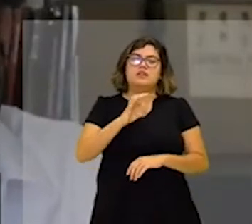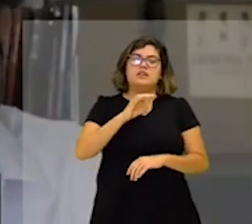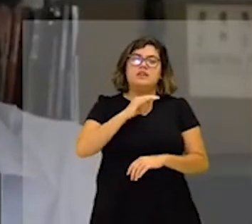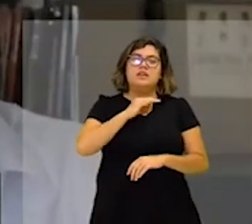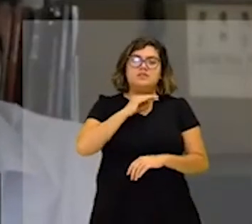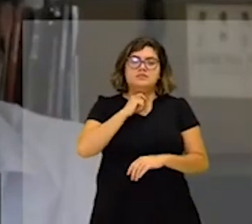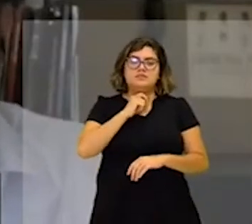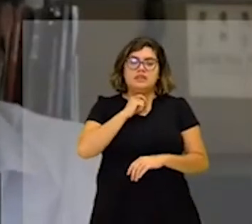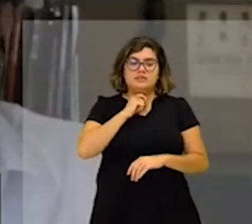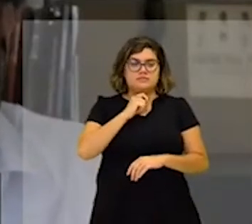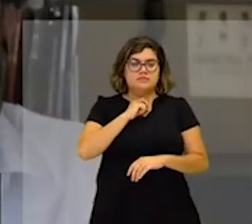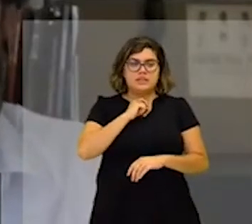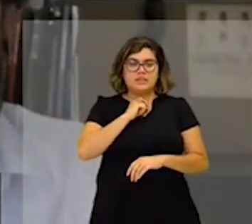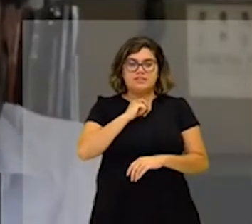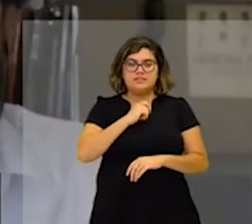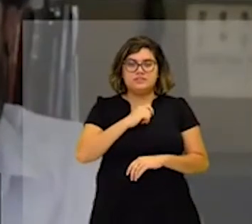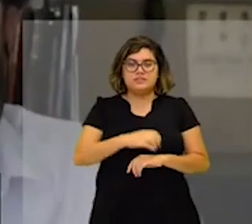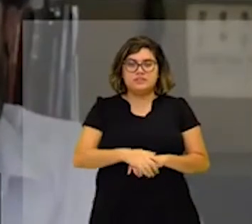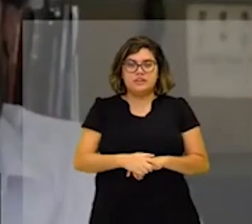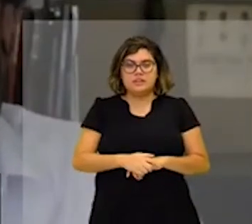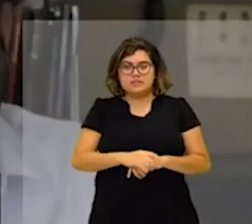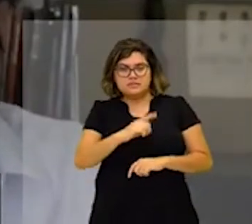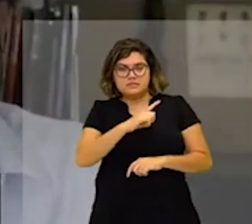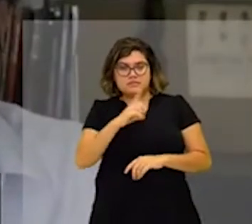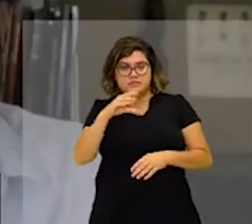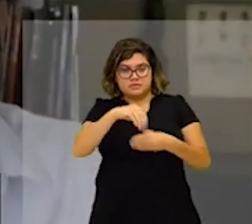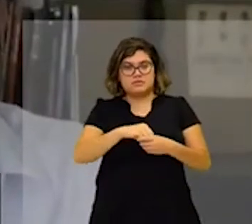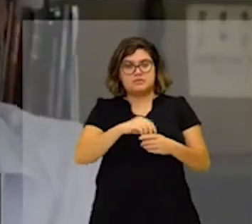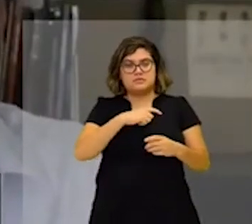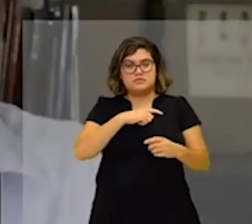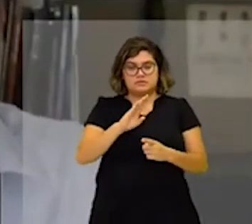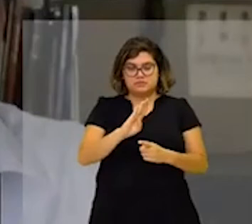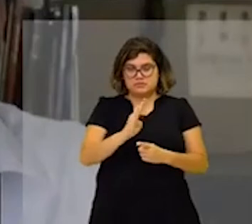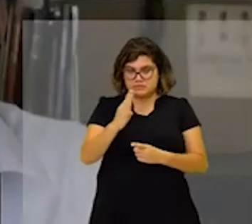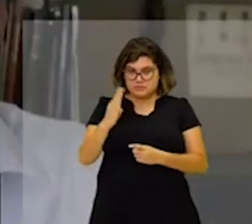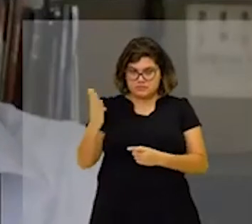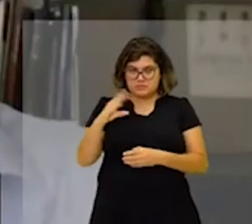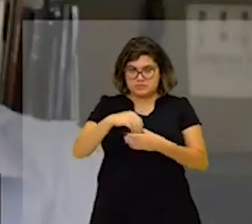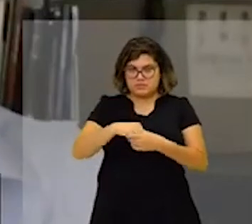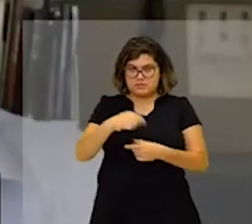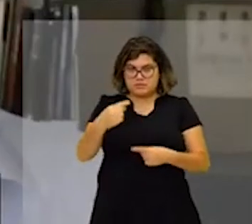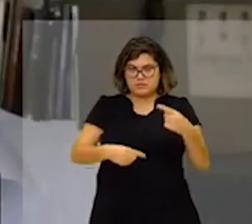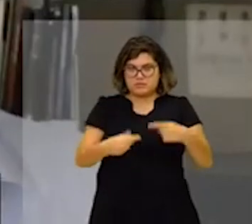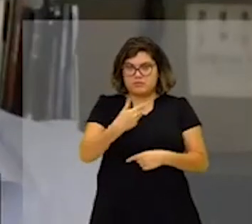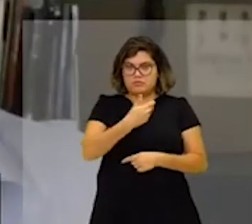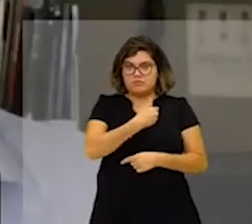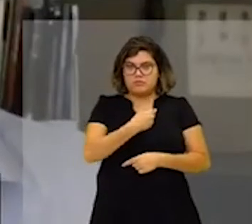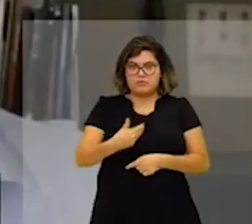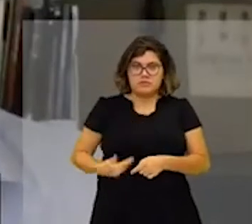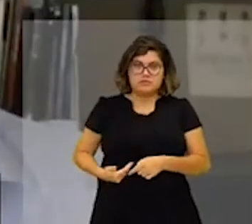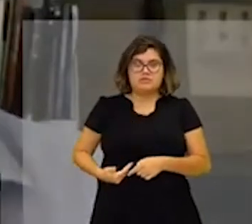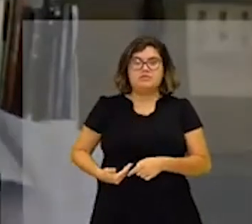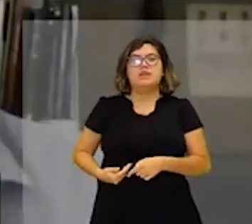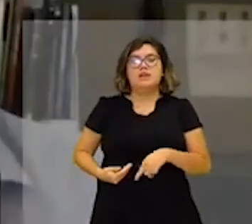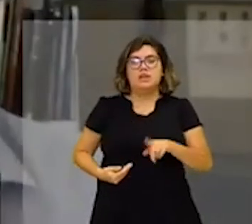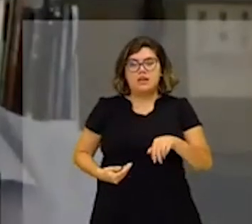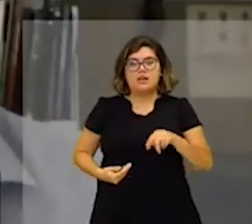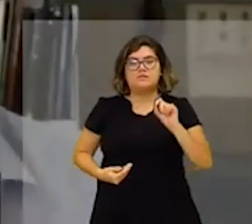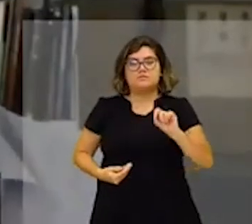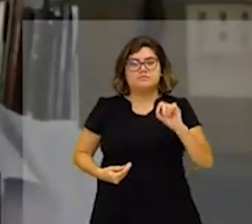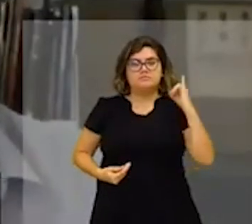combater as condutas fraudulentas na da política pública SII importante é assim consideradas como